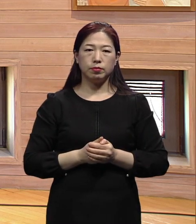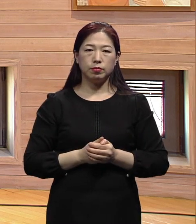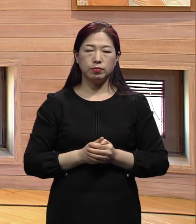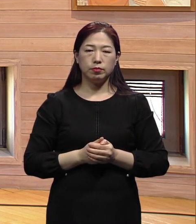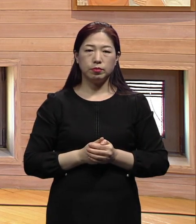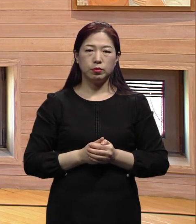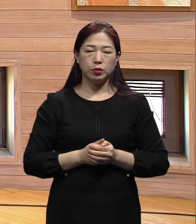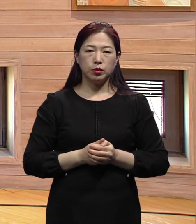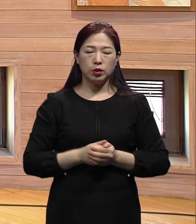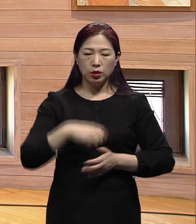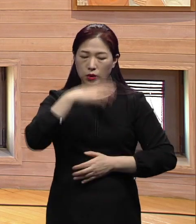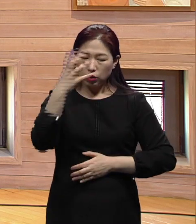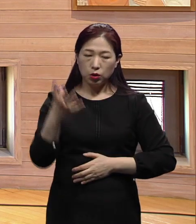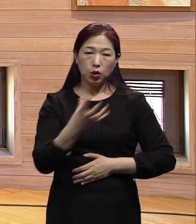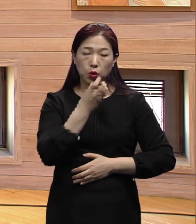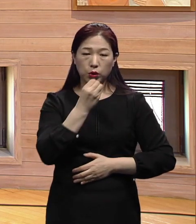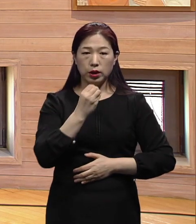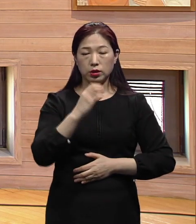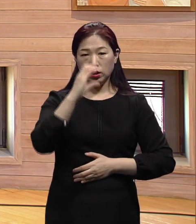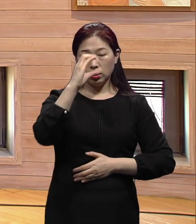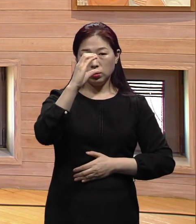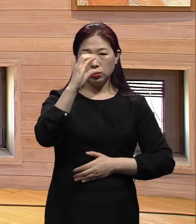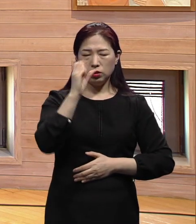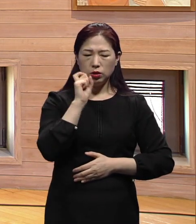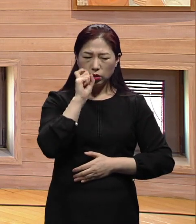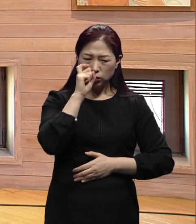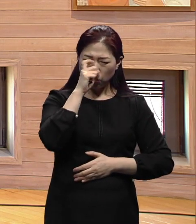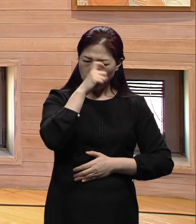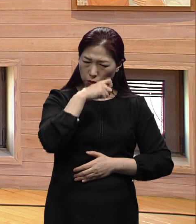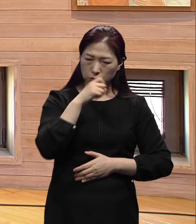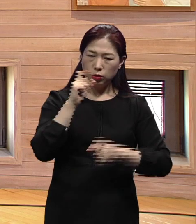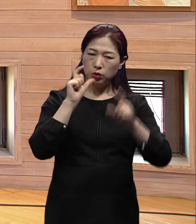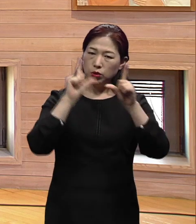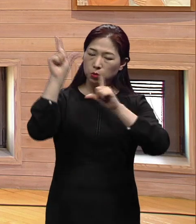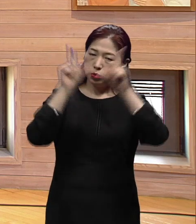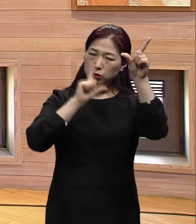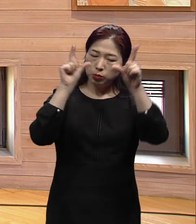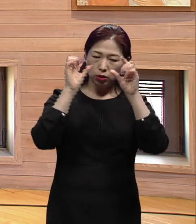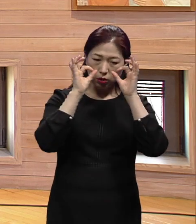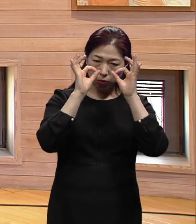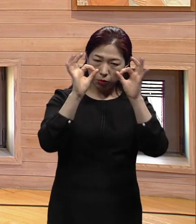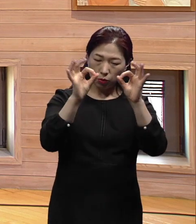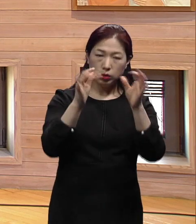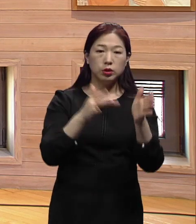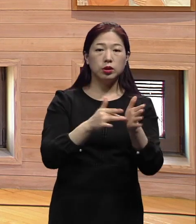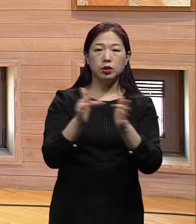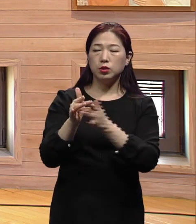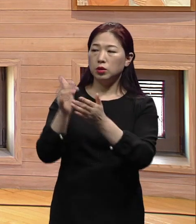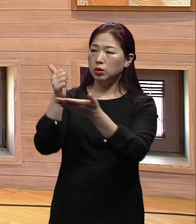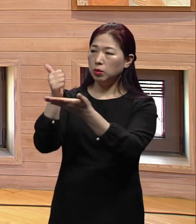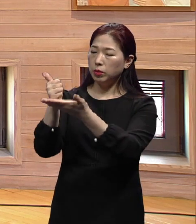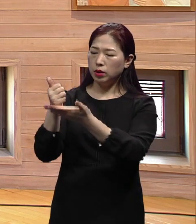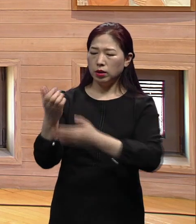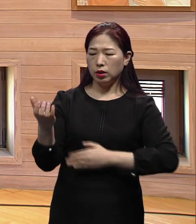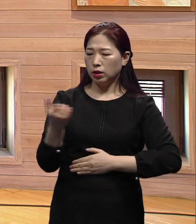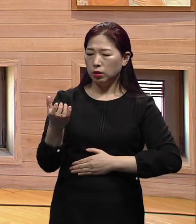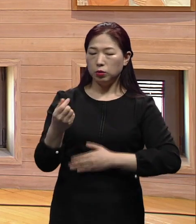가장 거룩해야 할 성전이 타락하여 비속하게 된 상황을 본 예수님의 아픈 마음은